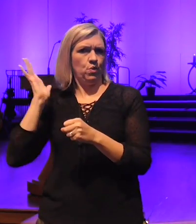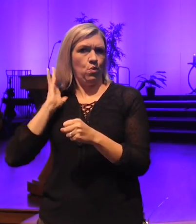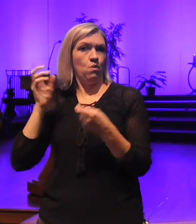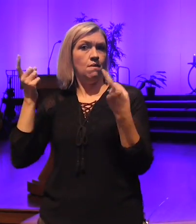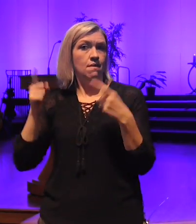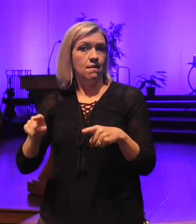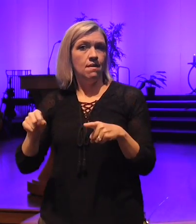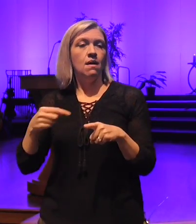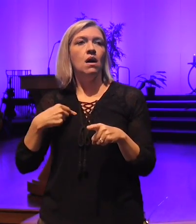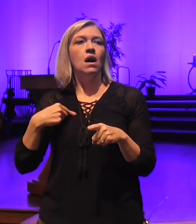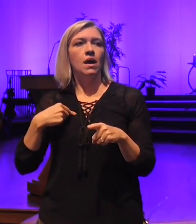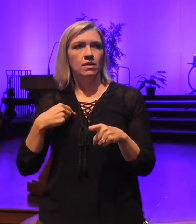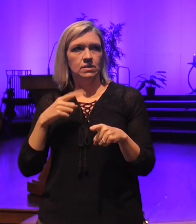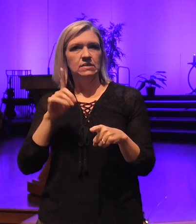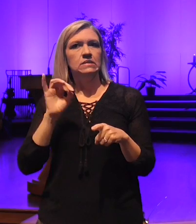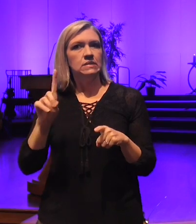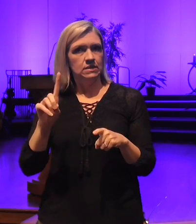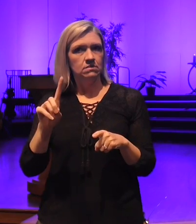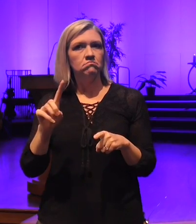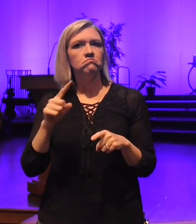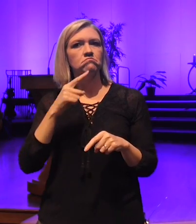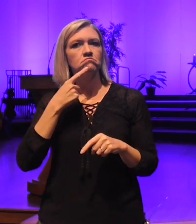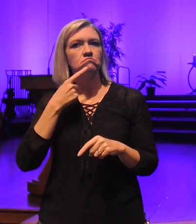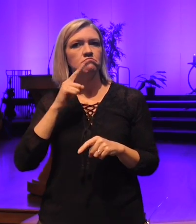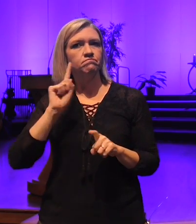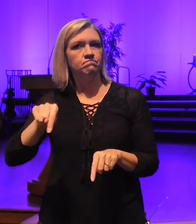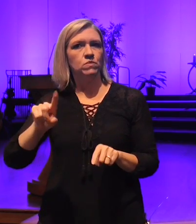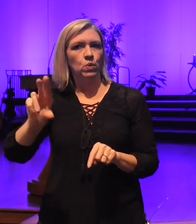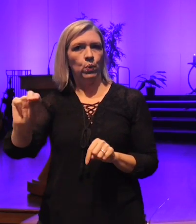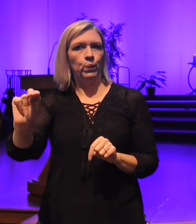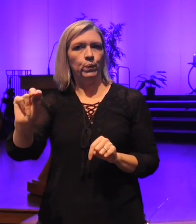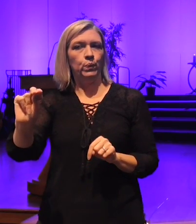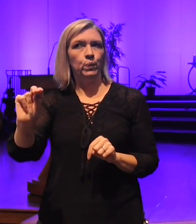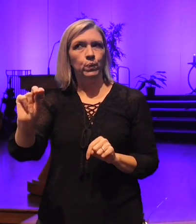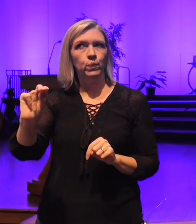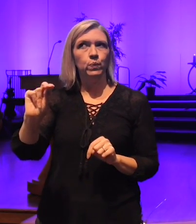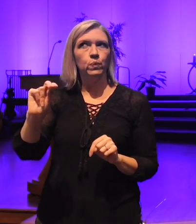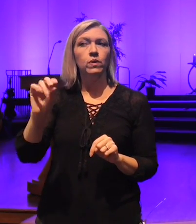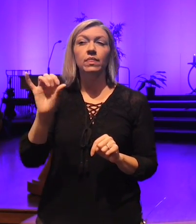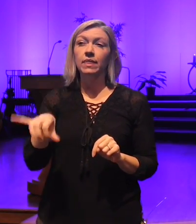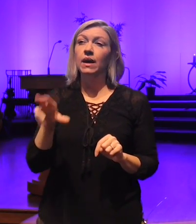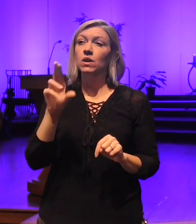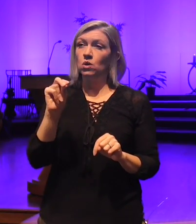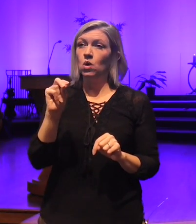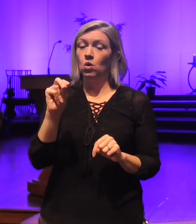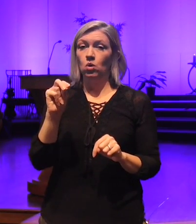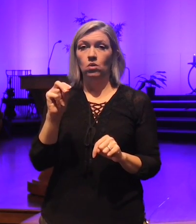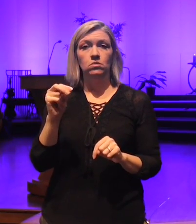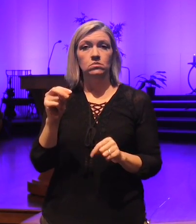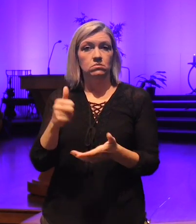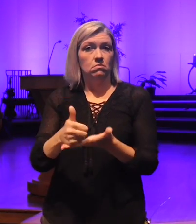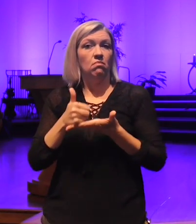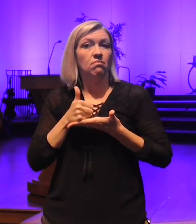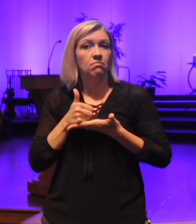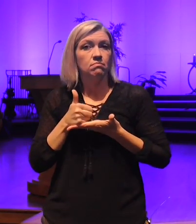a un no y me ha servido de mucho, ya ves, siempre que estás